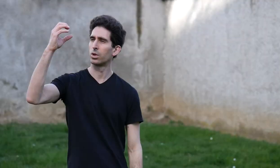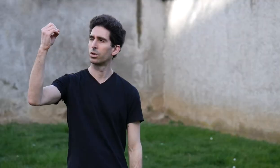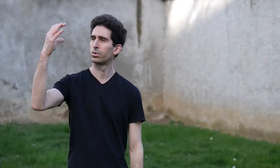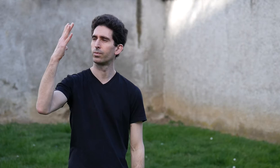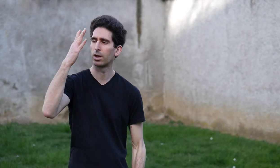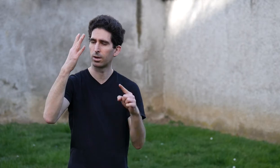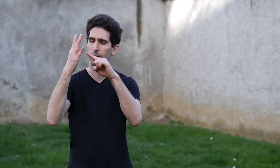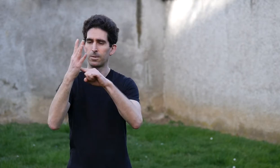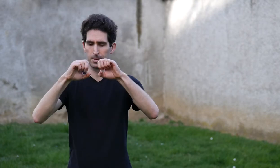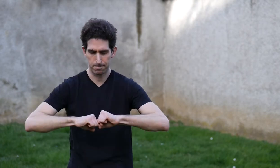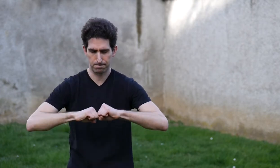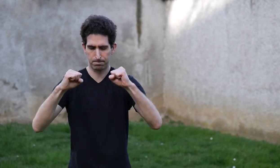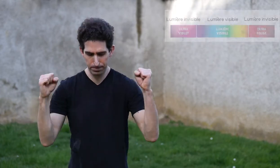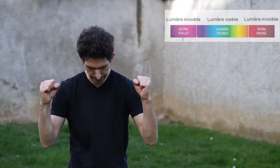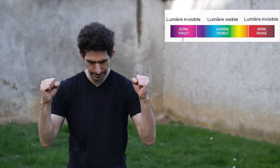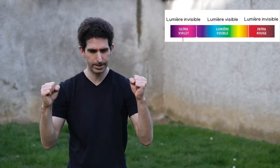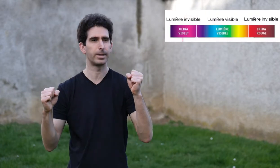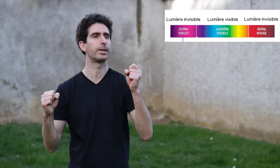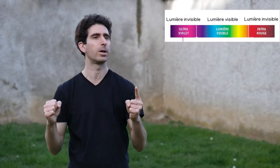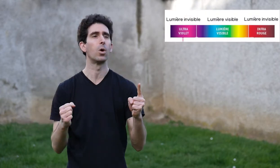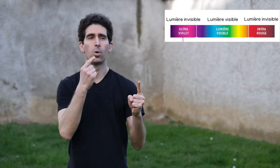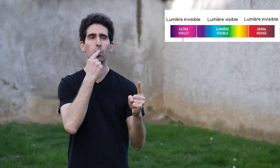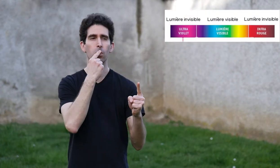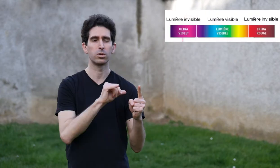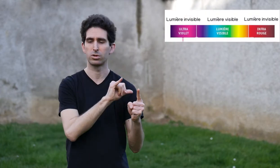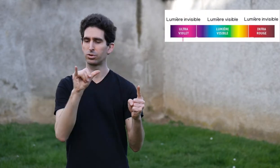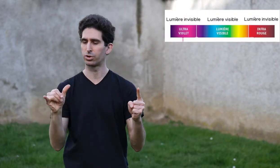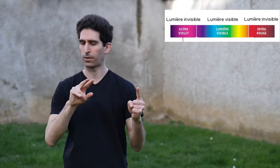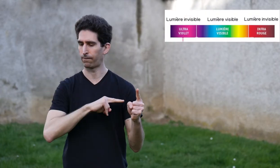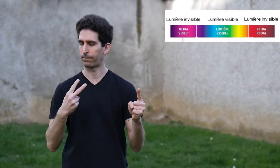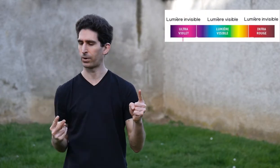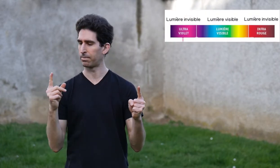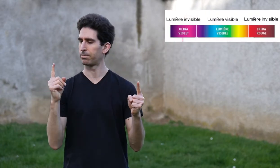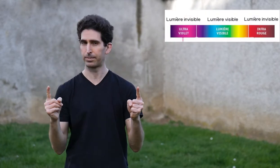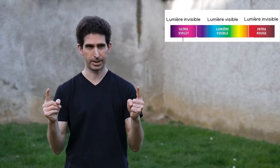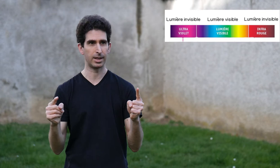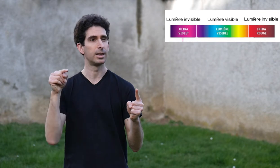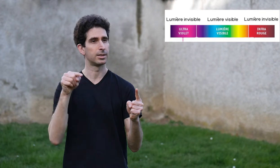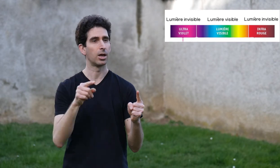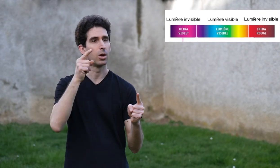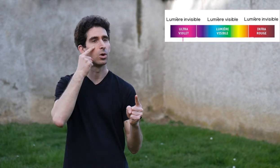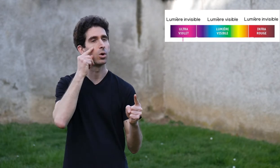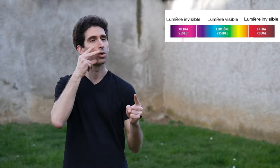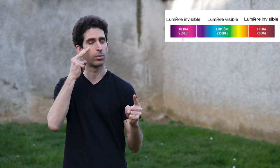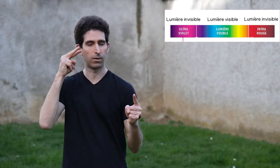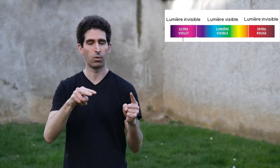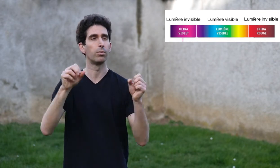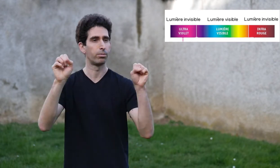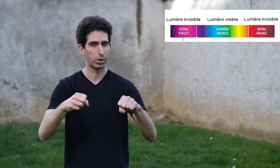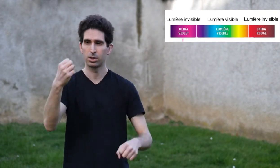La lumière du soleil qui va du rouge au violet est perceptible par l'oeil humain.